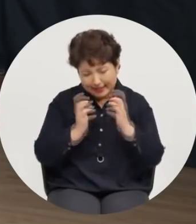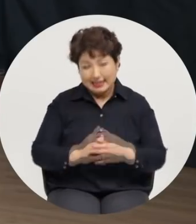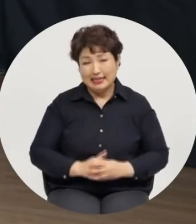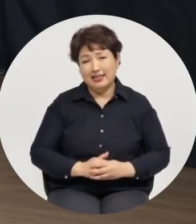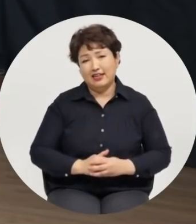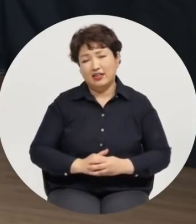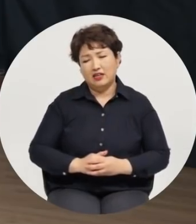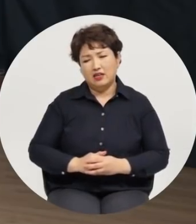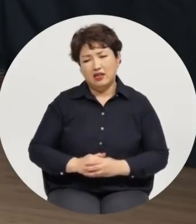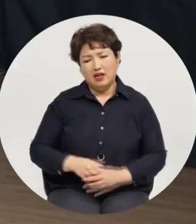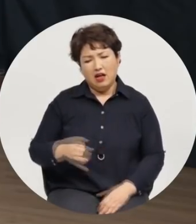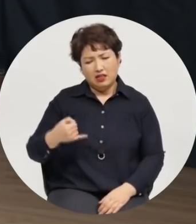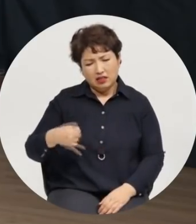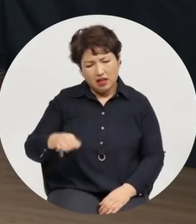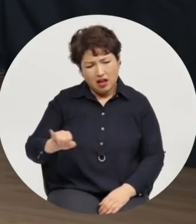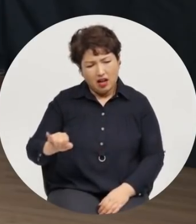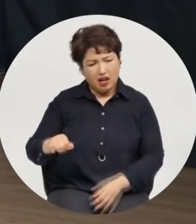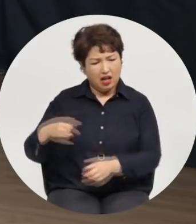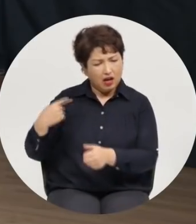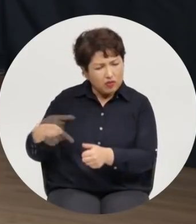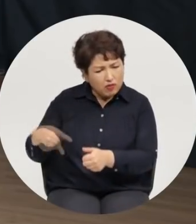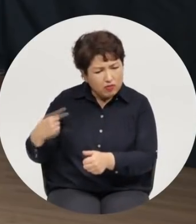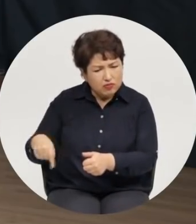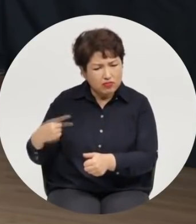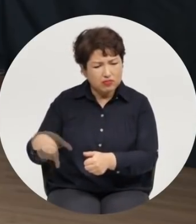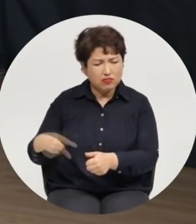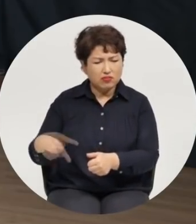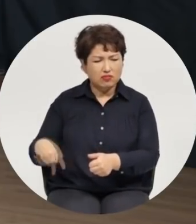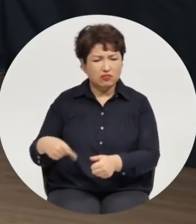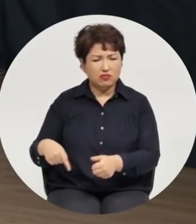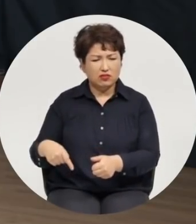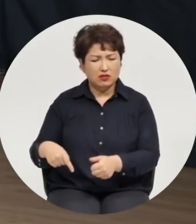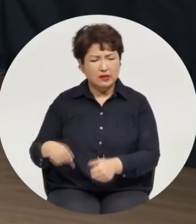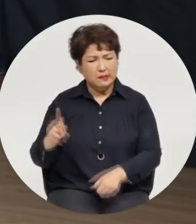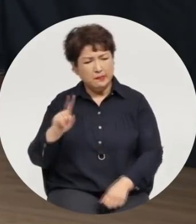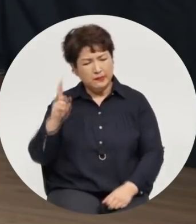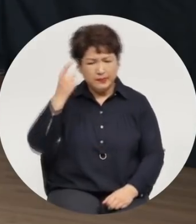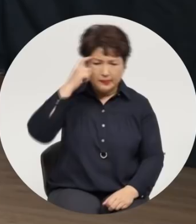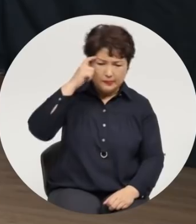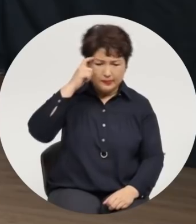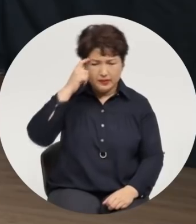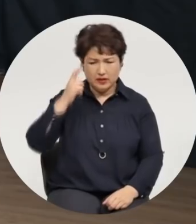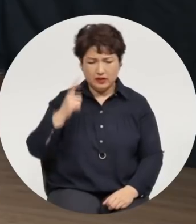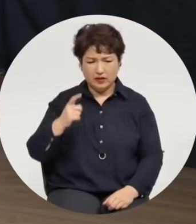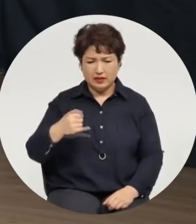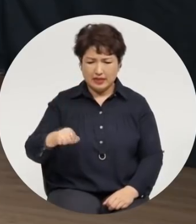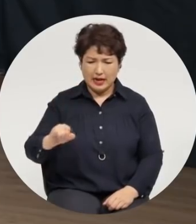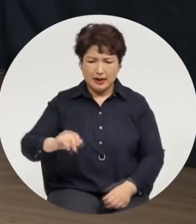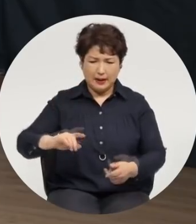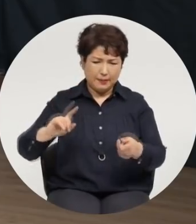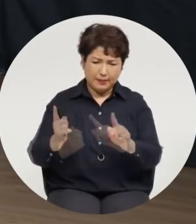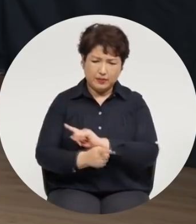저는 '그 아이를 어떻게 교육시킬까?' 라는 생각으로 그 아이의 문제로만 보고 그 문제를 개선하기 위해